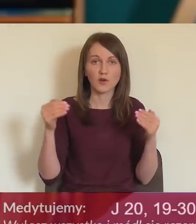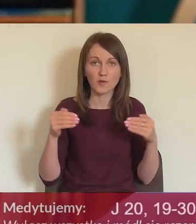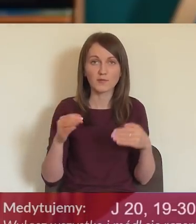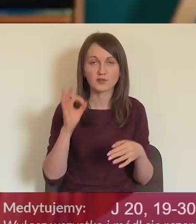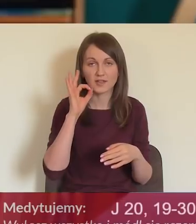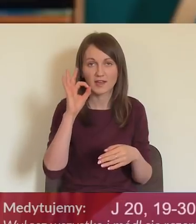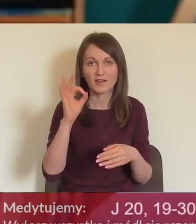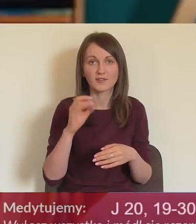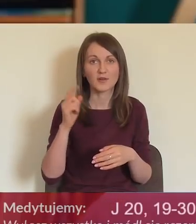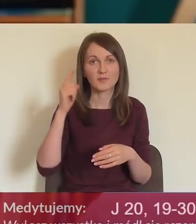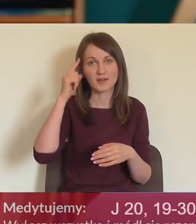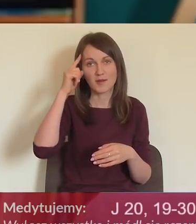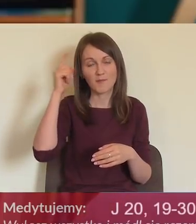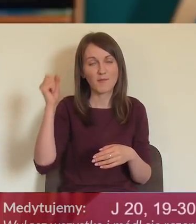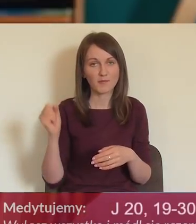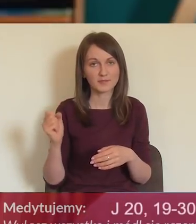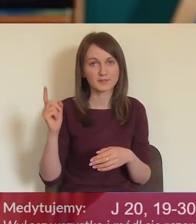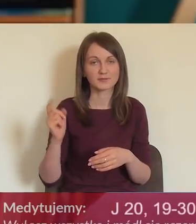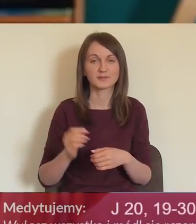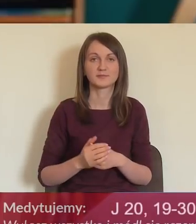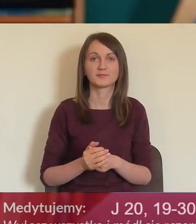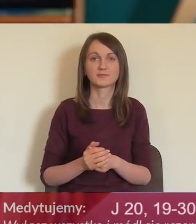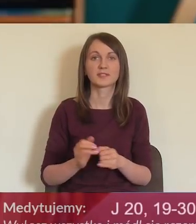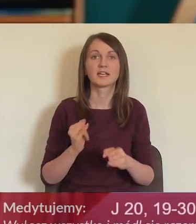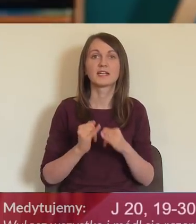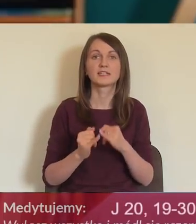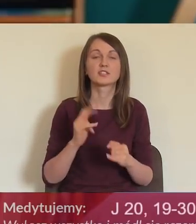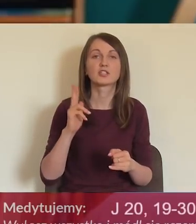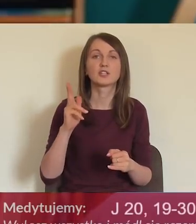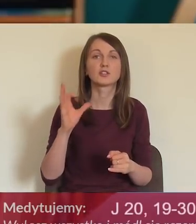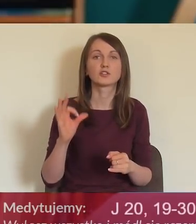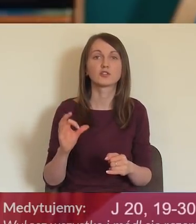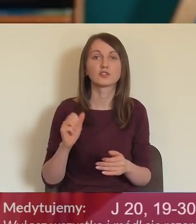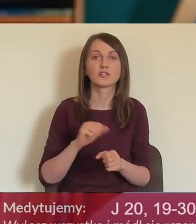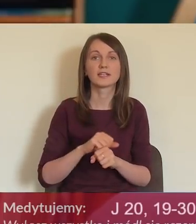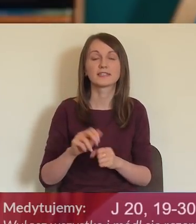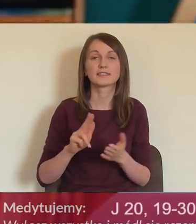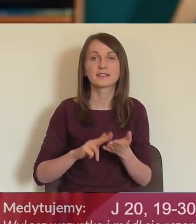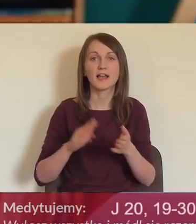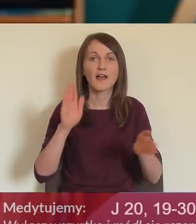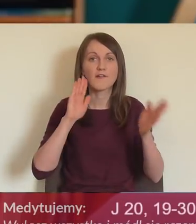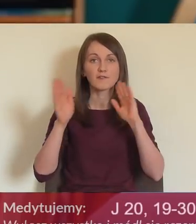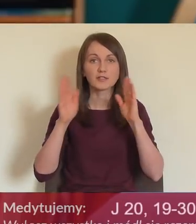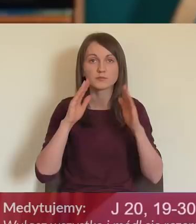to na pewno jest to dobry pomysł. Jak zwykle kto jest na Facebooku, niech napisze skąd jest,